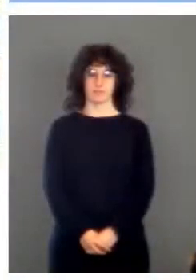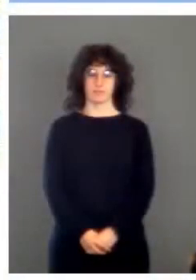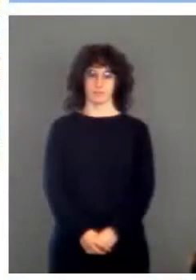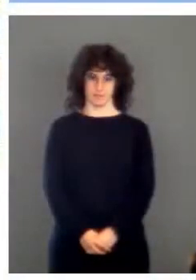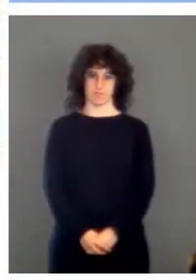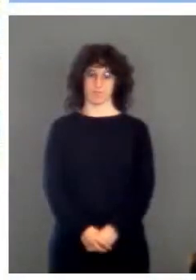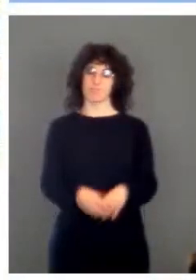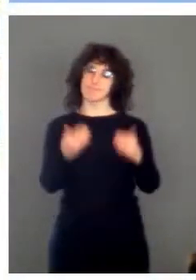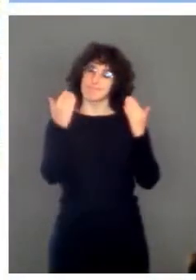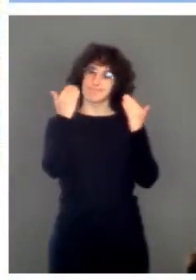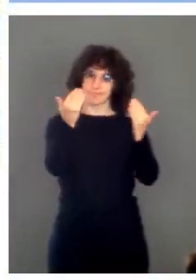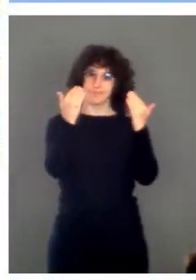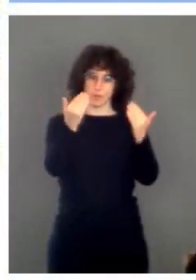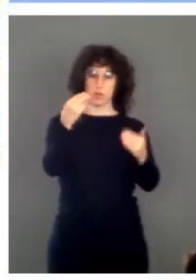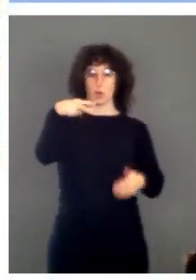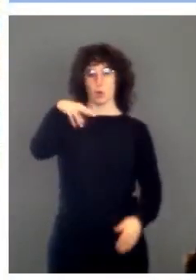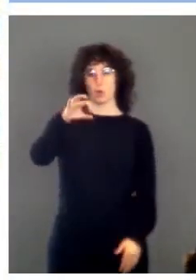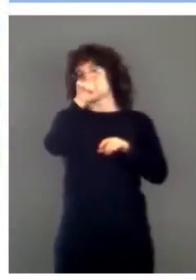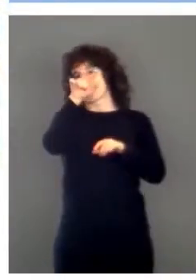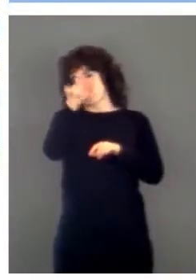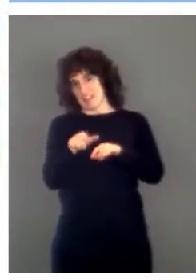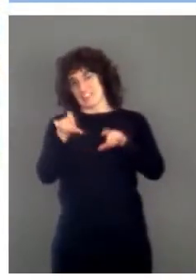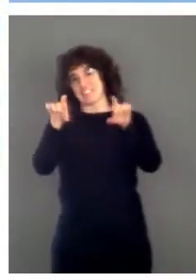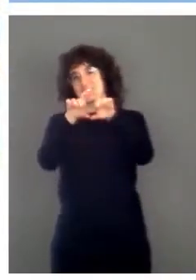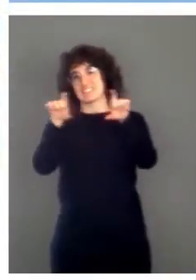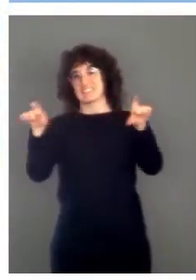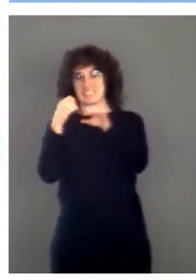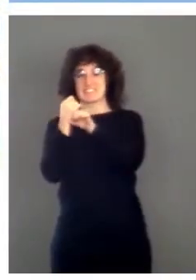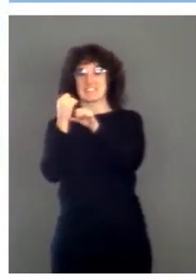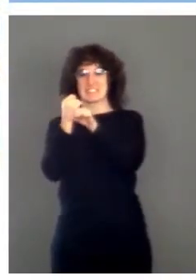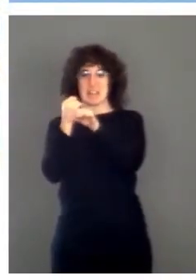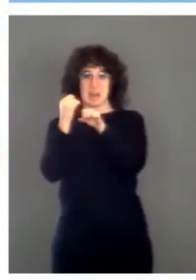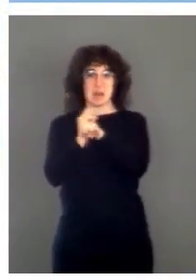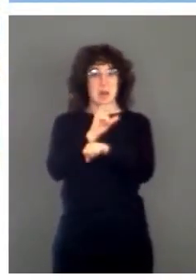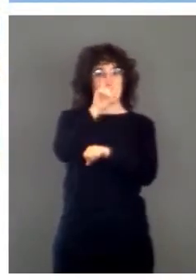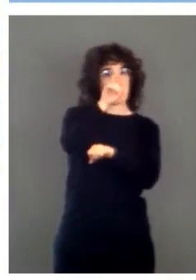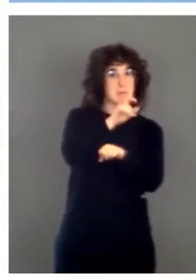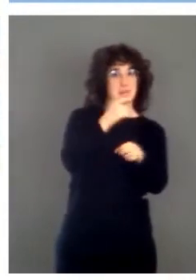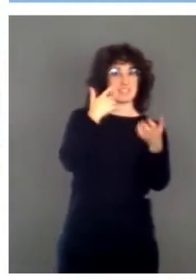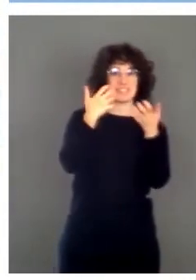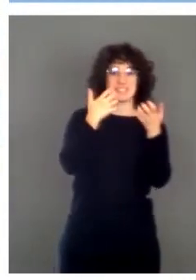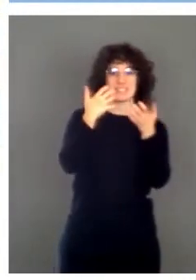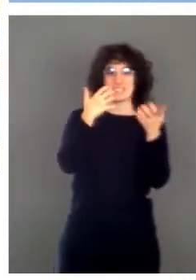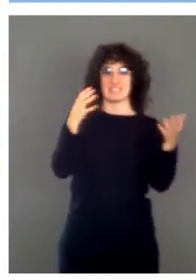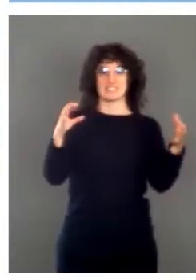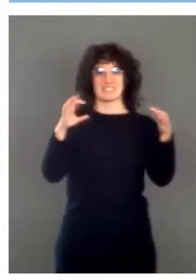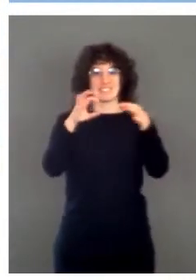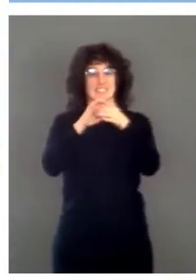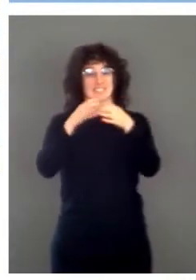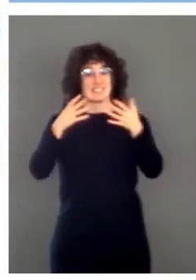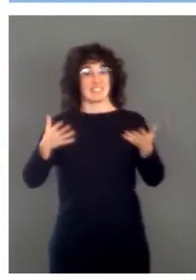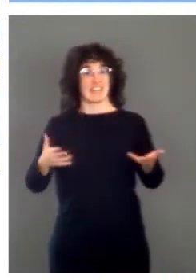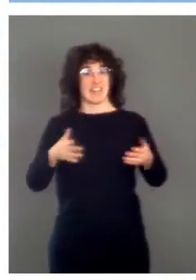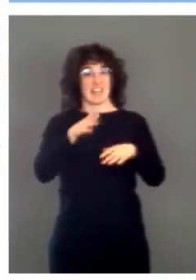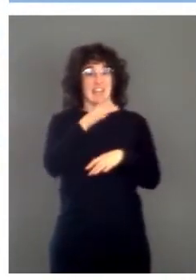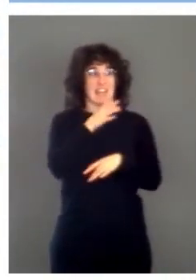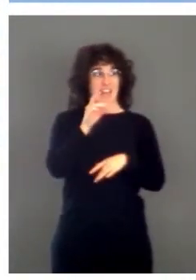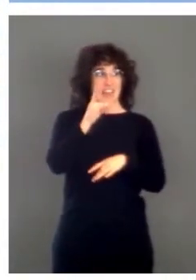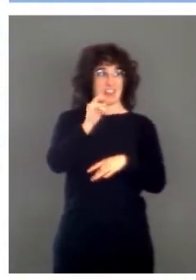Enhorabuena Noelia Dicho esto Dani Imizcoz Por favor Puedes acompañarnos el presidente de la Asociación